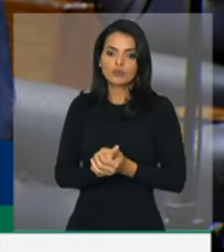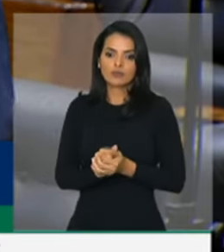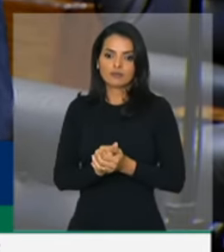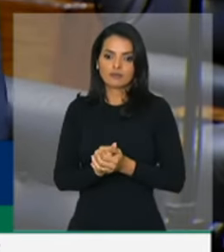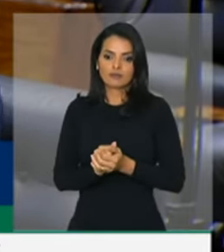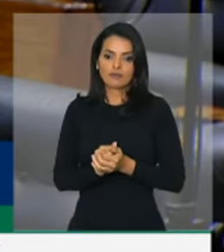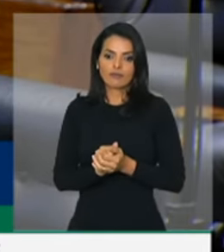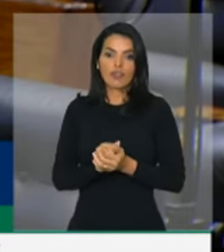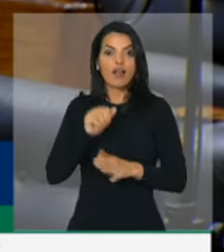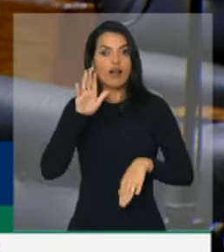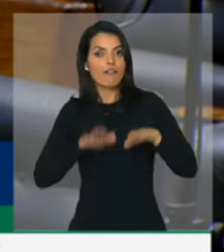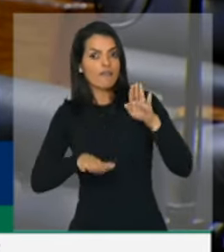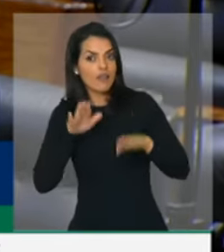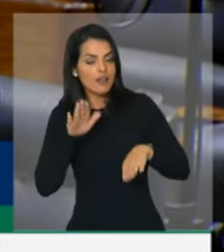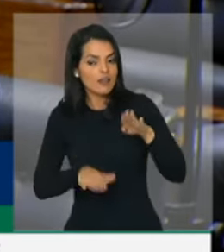PELO SUS E AS VEZES, SENHOR